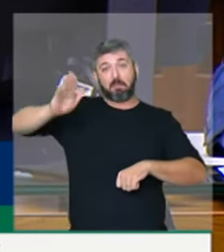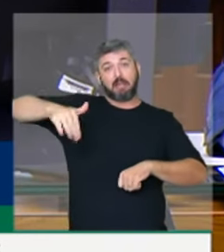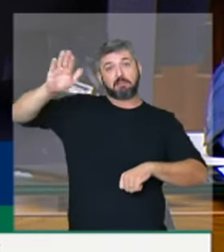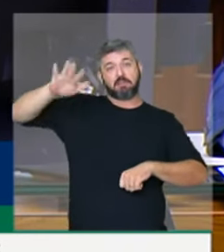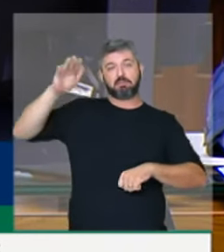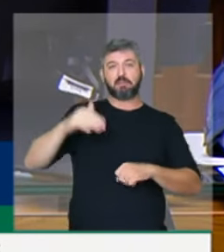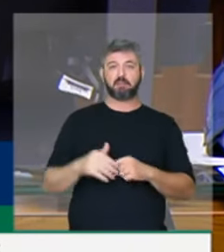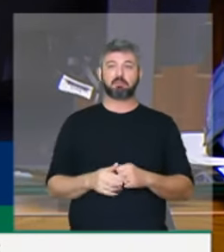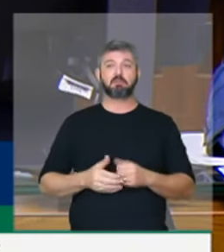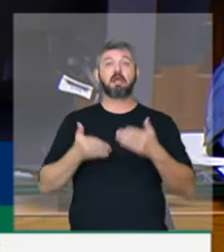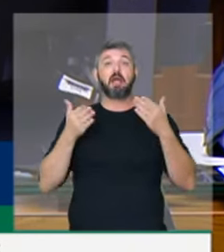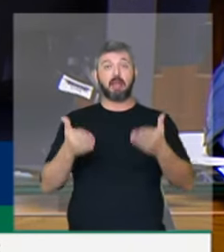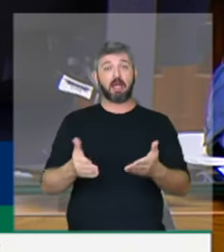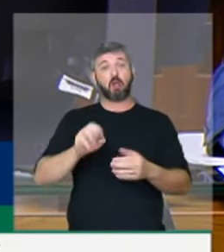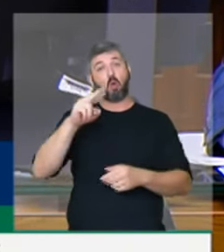NÃO É JUSTO DESCARREGAR TODA A CULPA DE TUDO NO GOVERNO